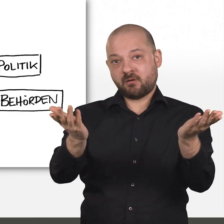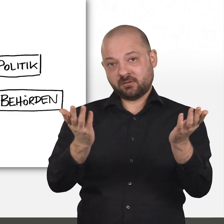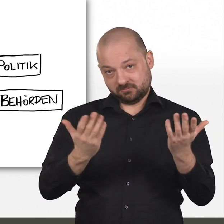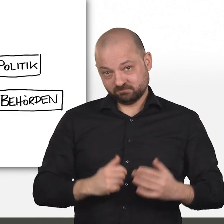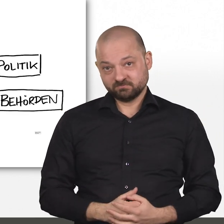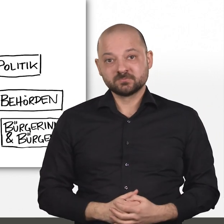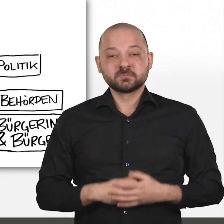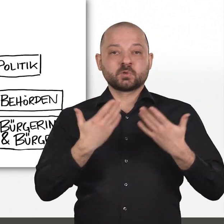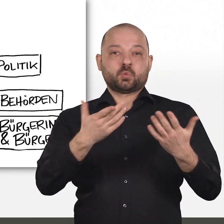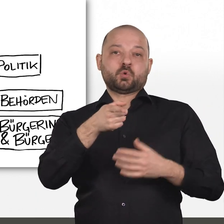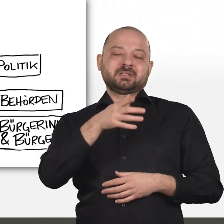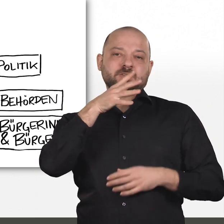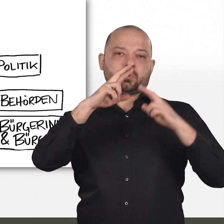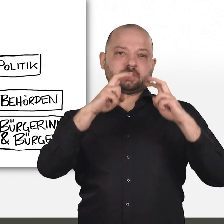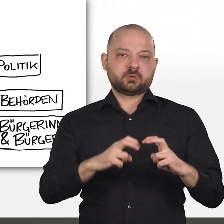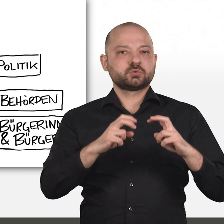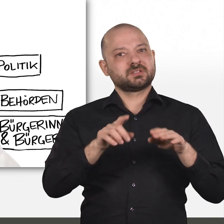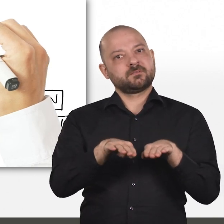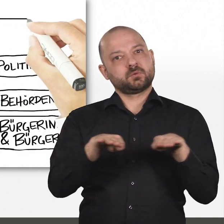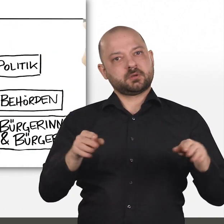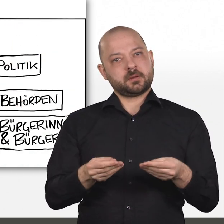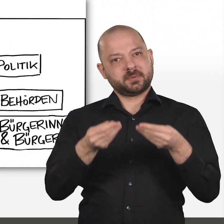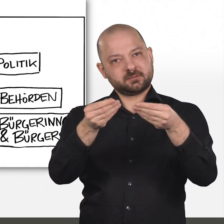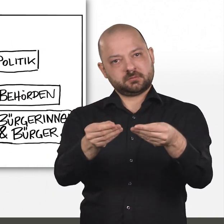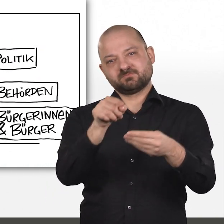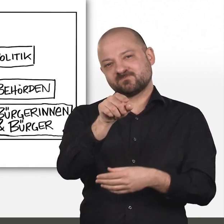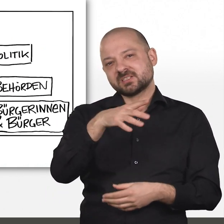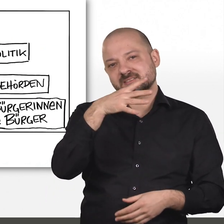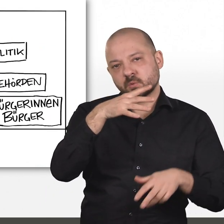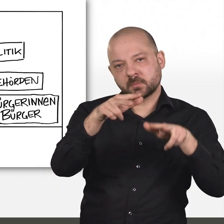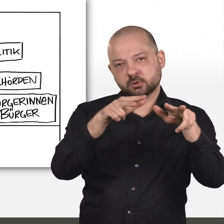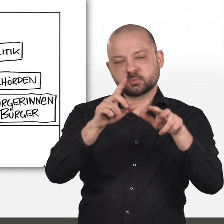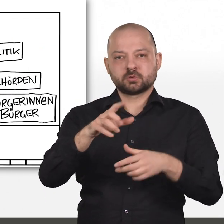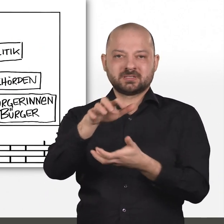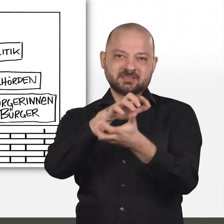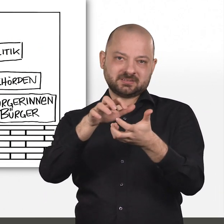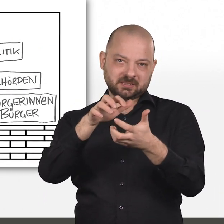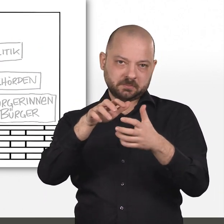sowie Bürgerinnen und Bürgern beitragen. Damit schafft die Risikoanalyse ein solides Fundament